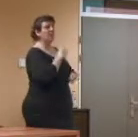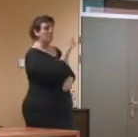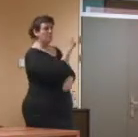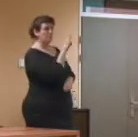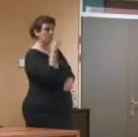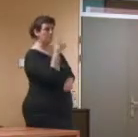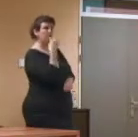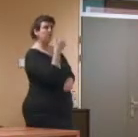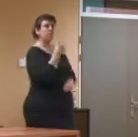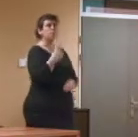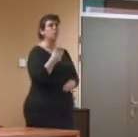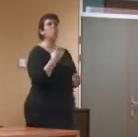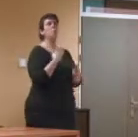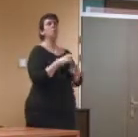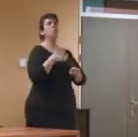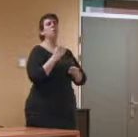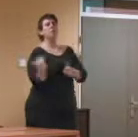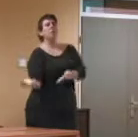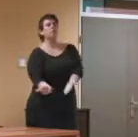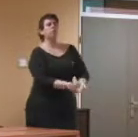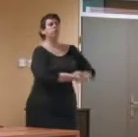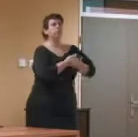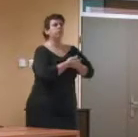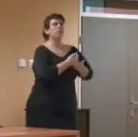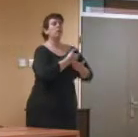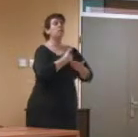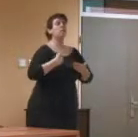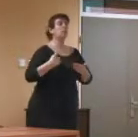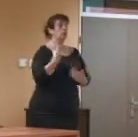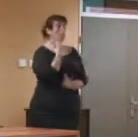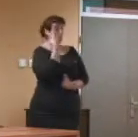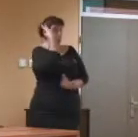estaba en política para forrarse, que quería retirarse con 80 o 90 millones de